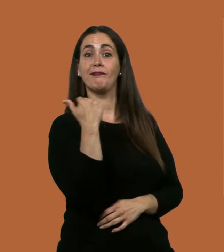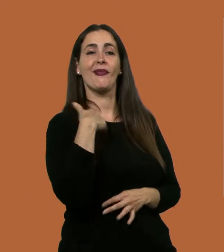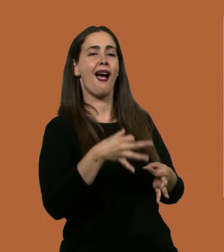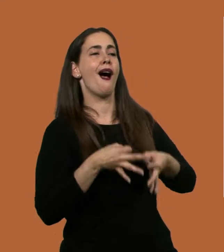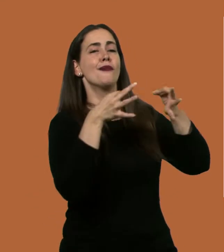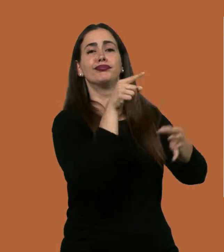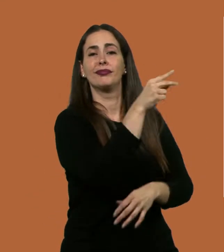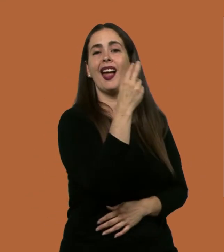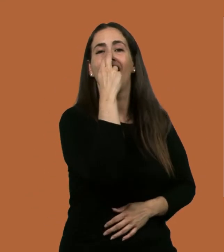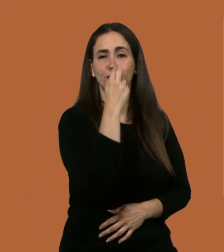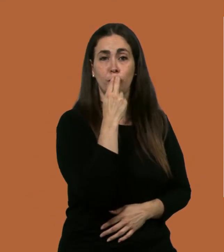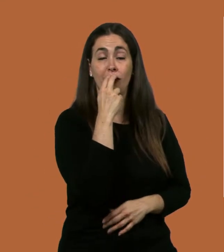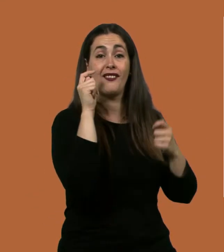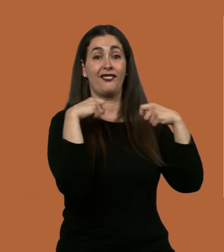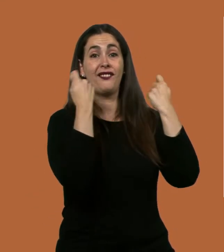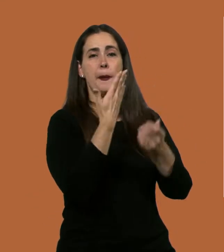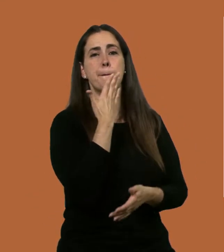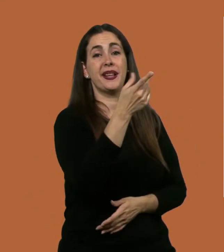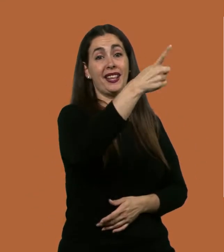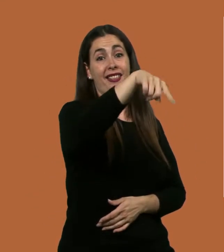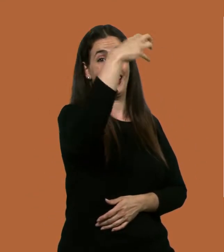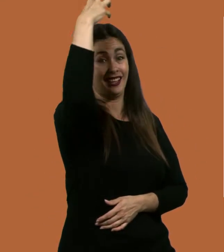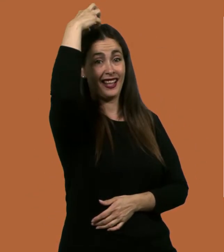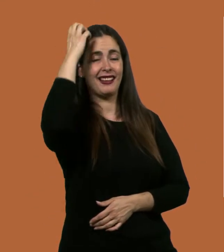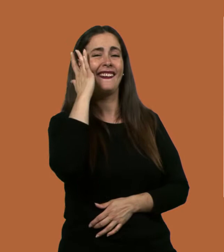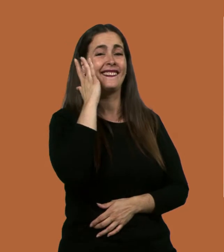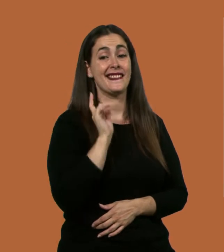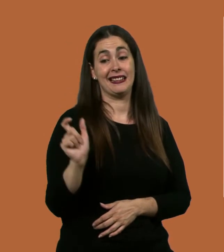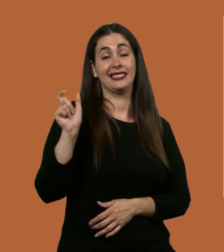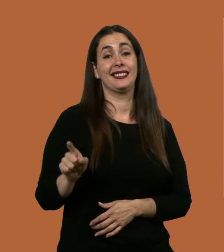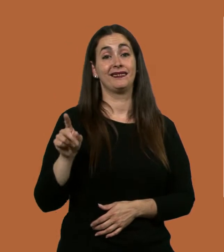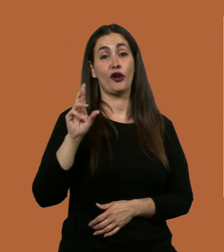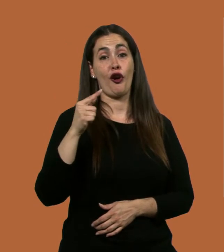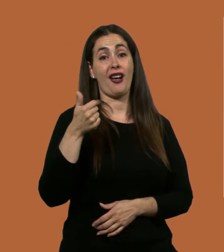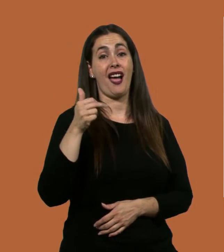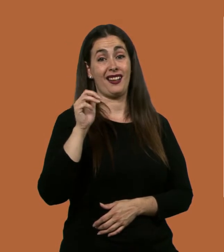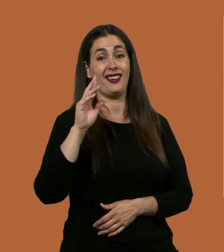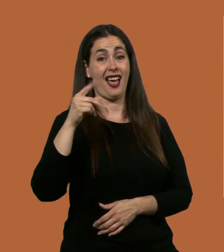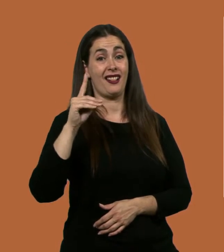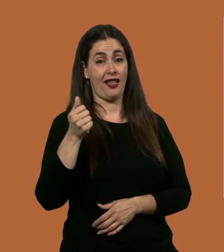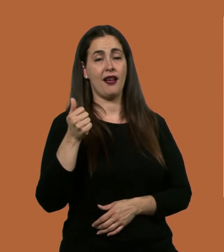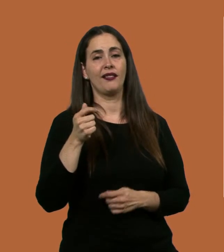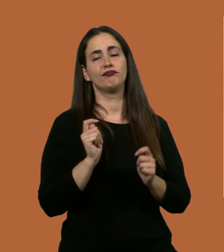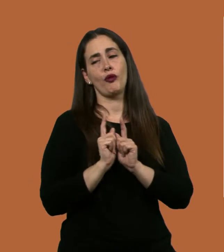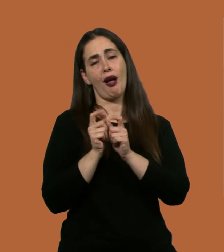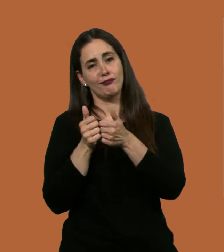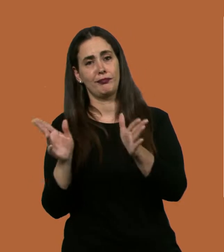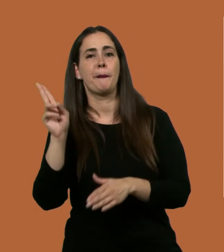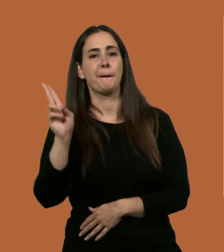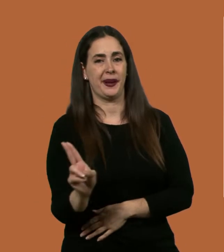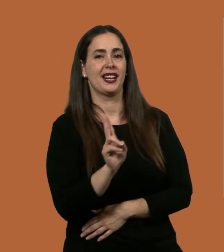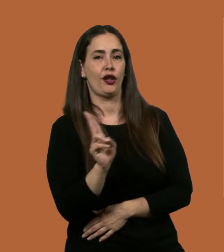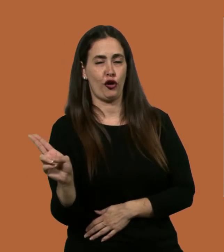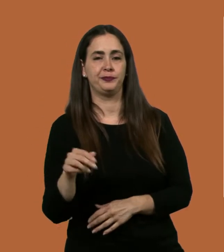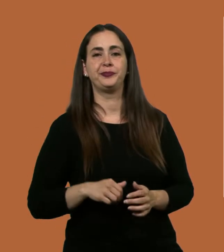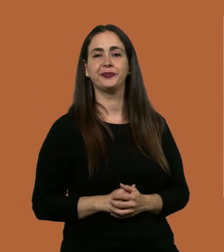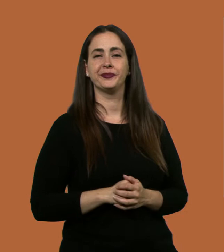En arribar a El Escorial, el frare va demanar als reis l’indult per a Rocaguinarda.